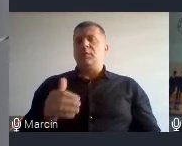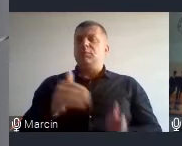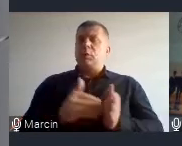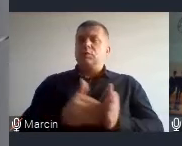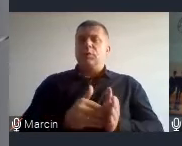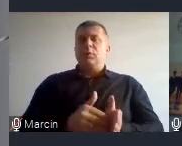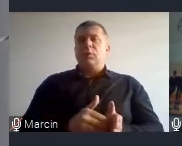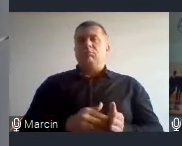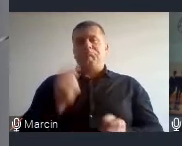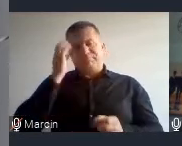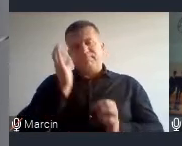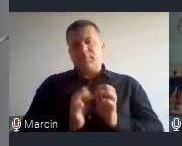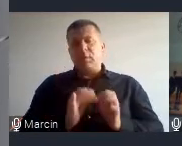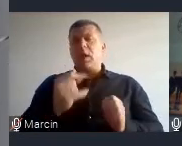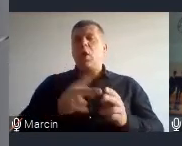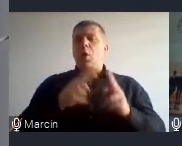którą będziemy stosować przy określaniu zamówienia,